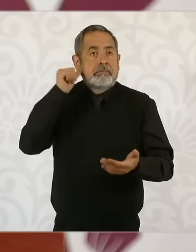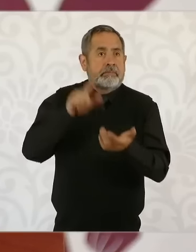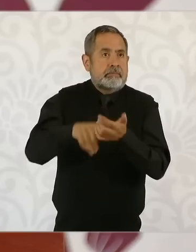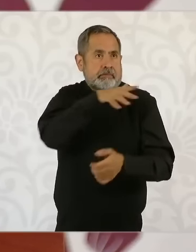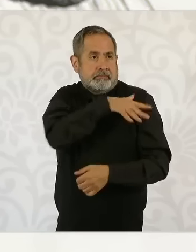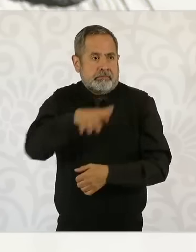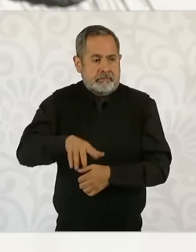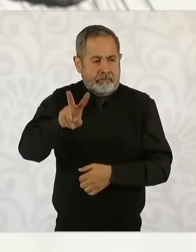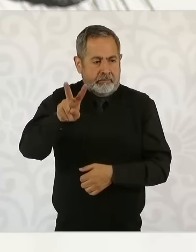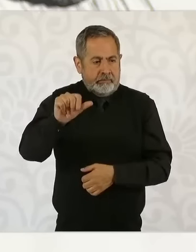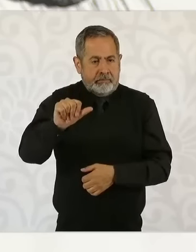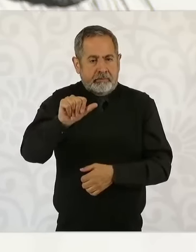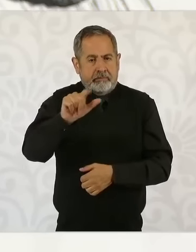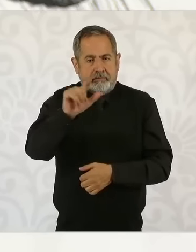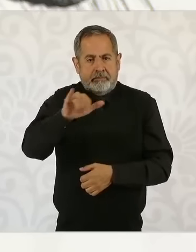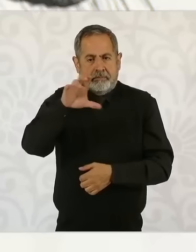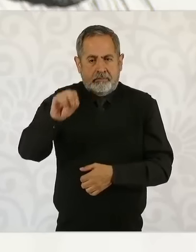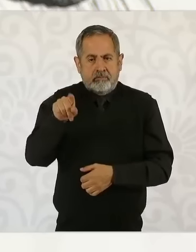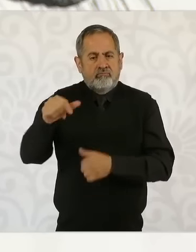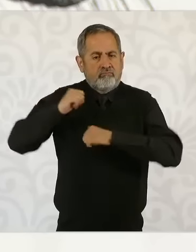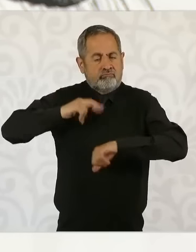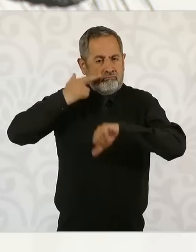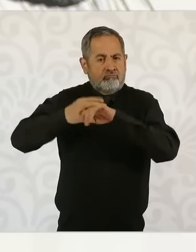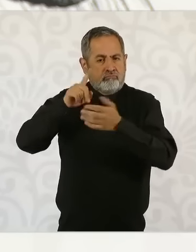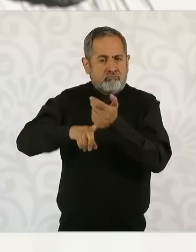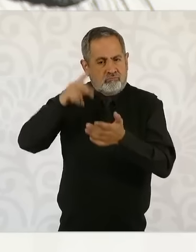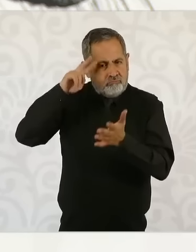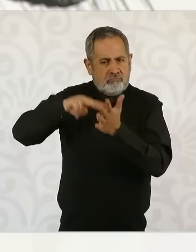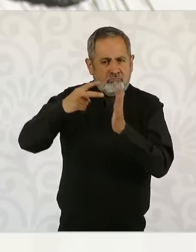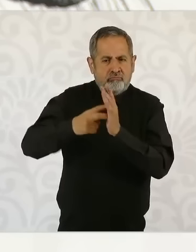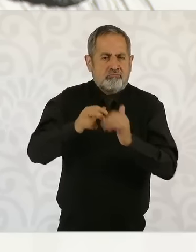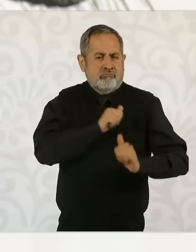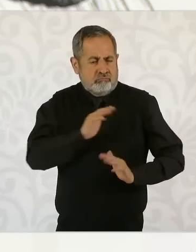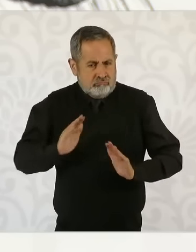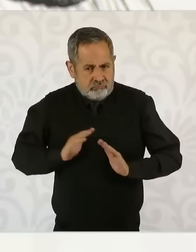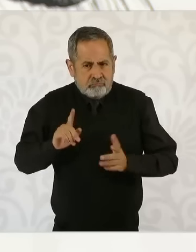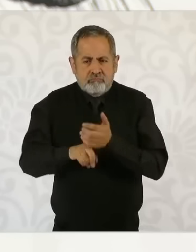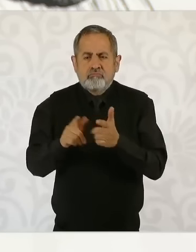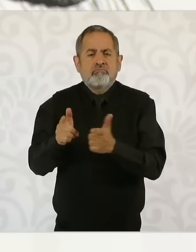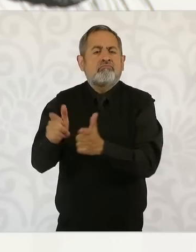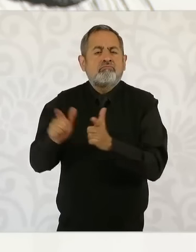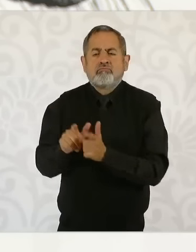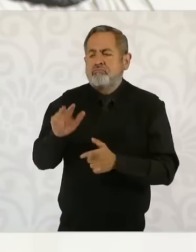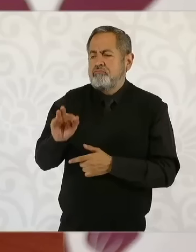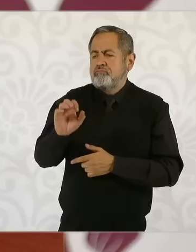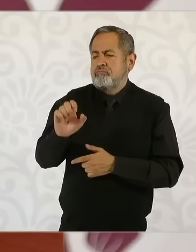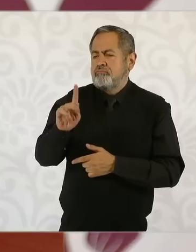de la construcción eh los ingenieros militares el agrupamiento felipe ángeles están a cargo de